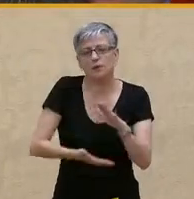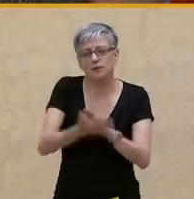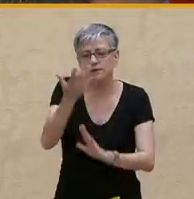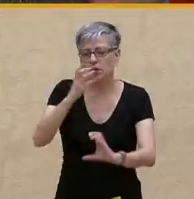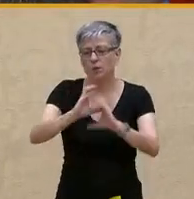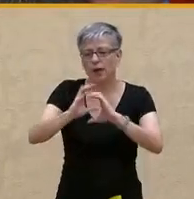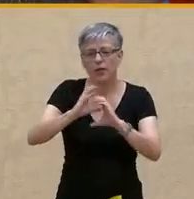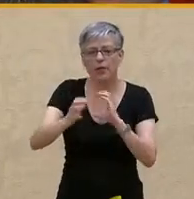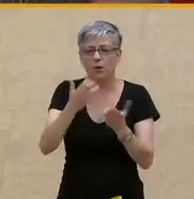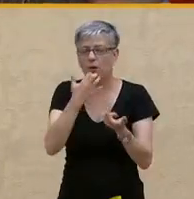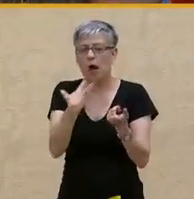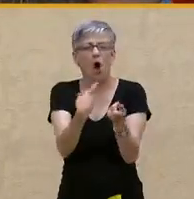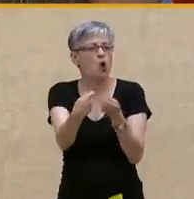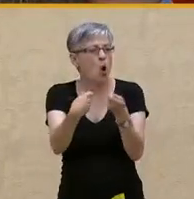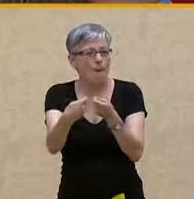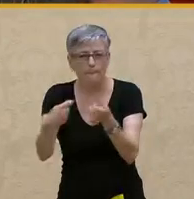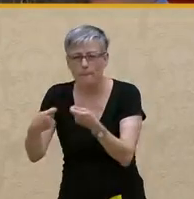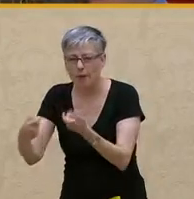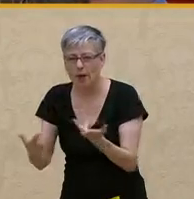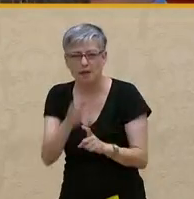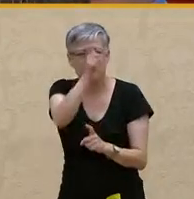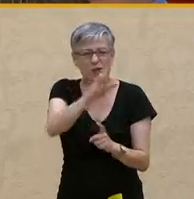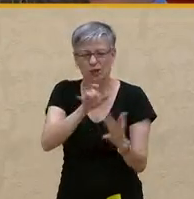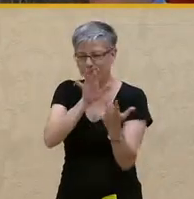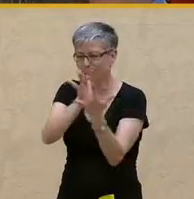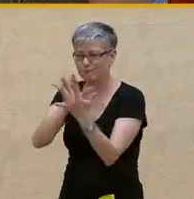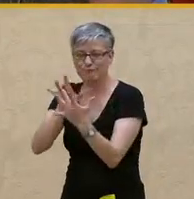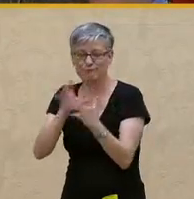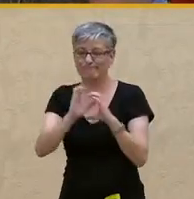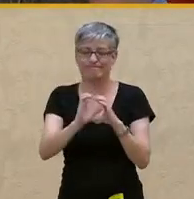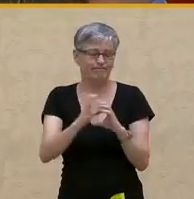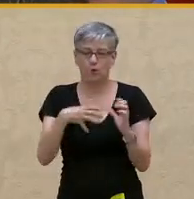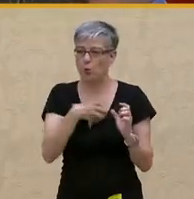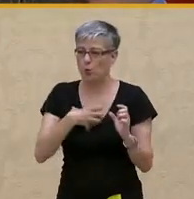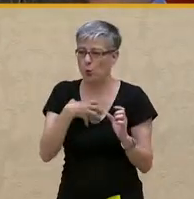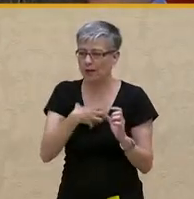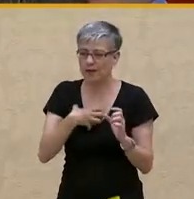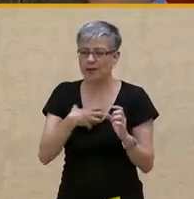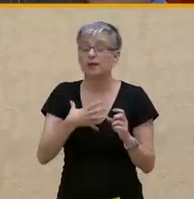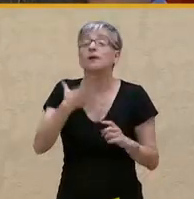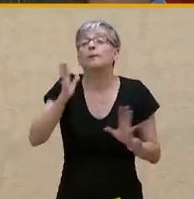voy a comprar, por ejemplo, la incomunicación con las personas. Puedo coger, por ejemplo, de